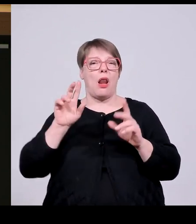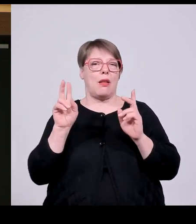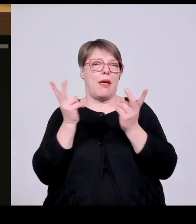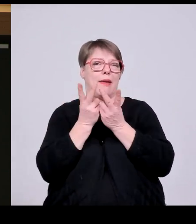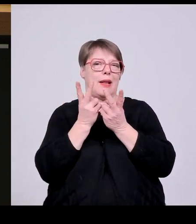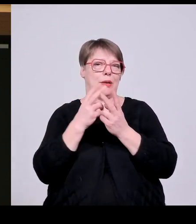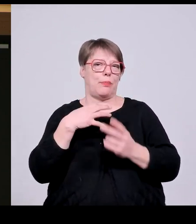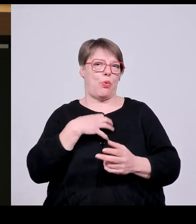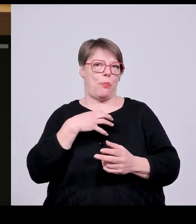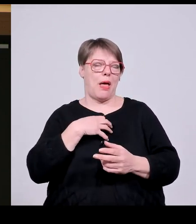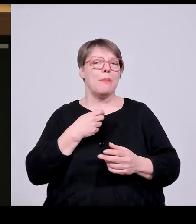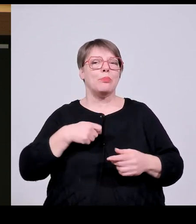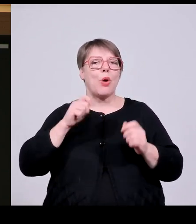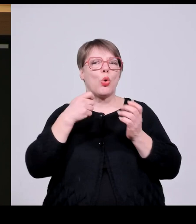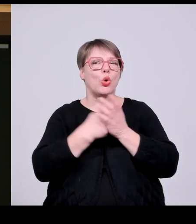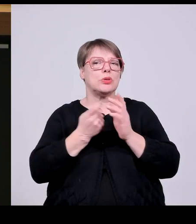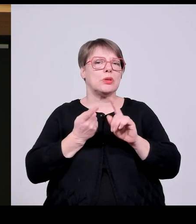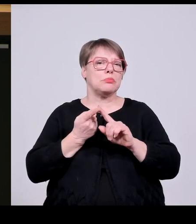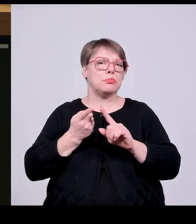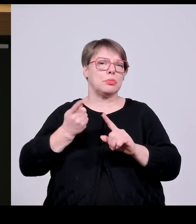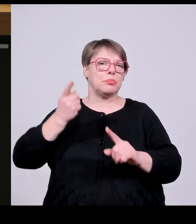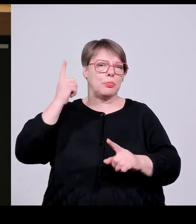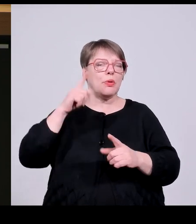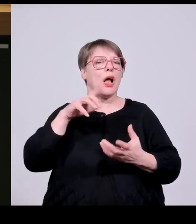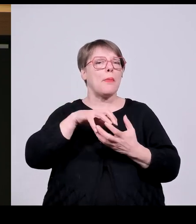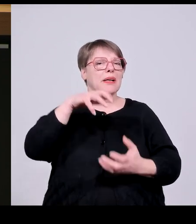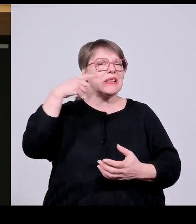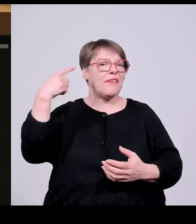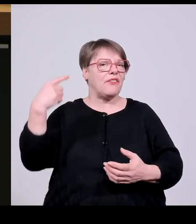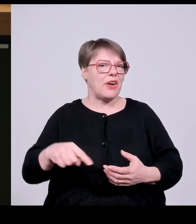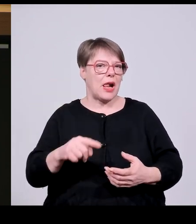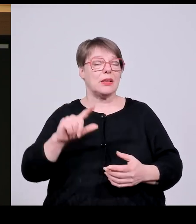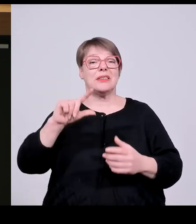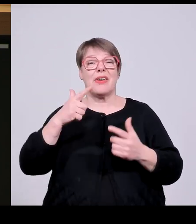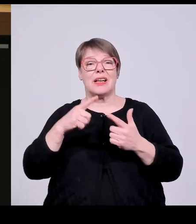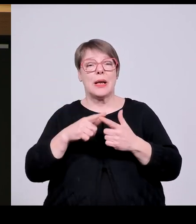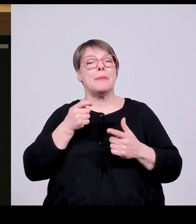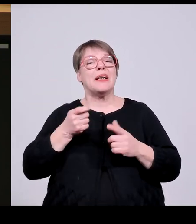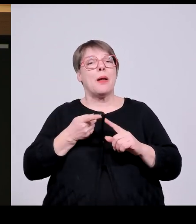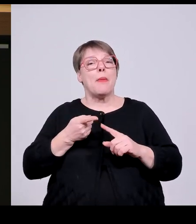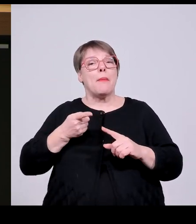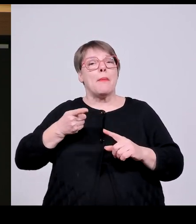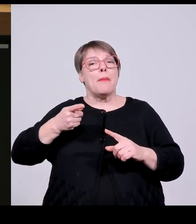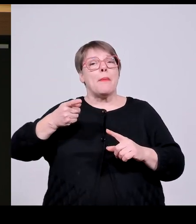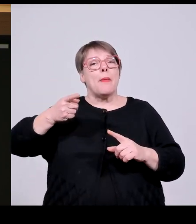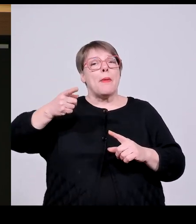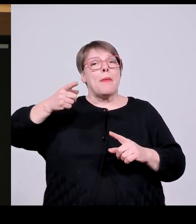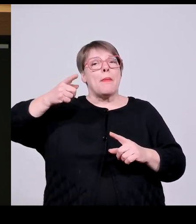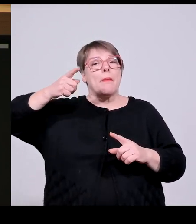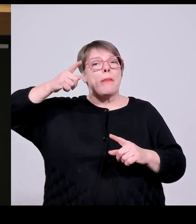in der Vergangenheit. Zum Beispiel hat sie die Bodenpreise explodieren lassen. Die Bodenpreis-Berechnung wird nämlich durch